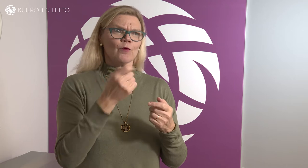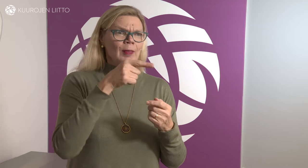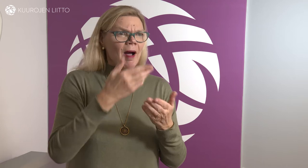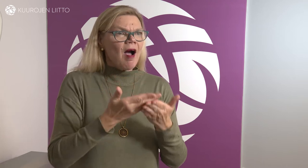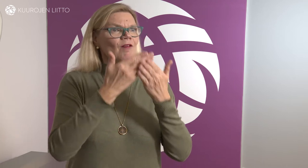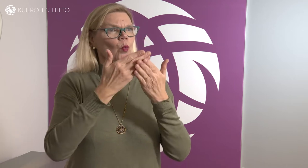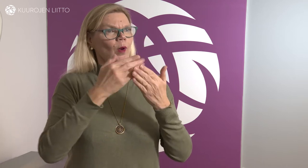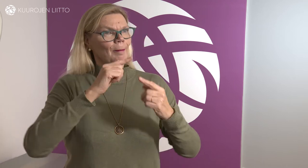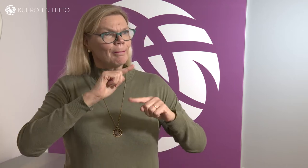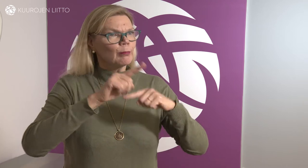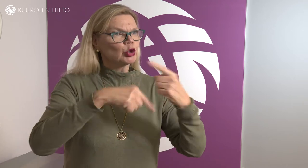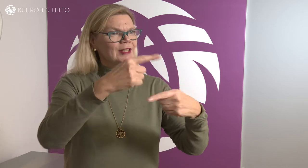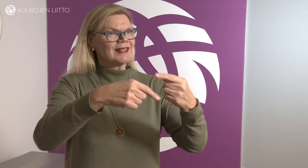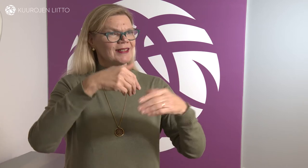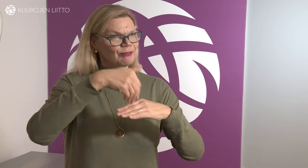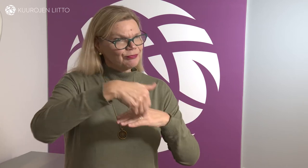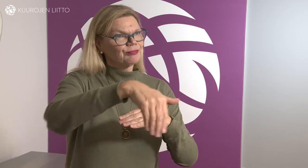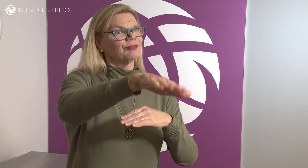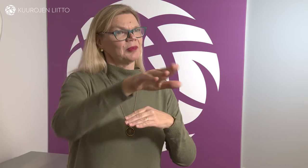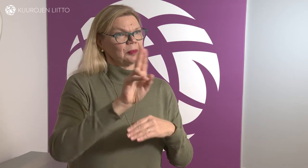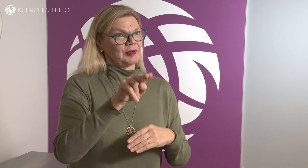jonka avulla prosessi saadaan etenemään.